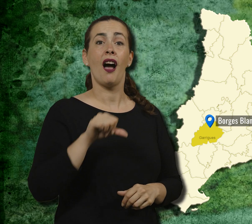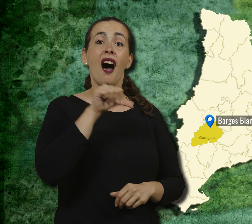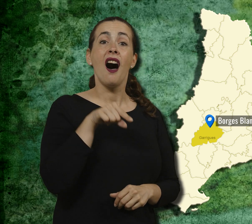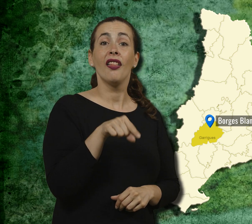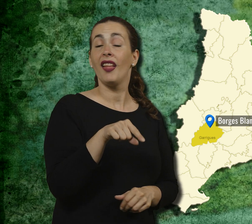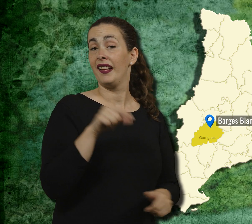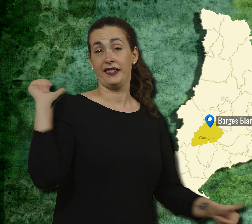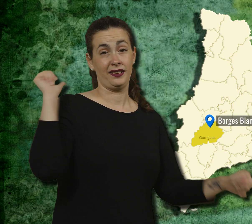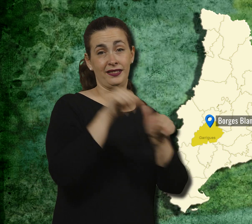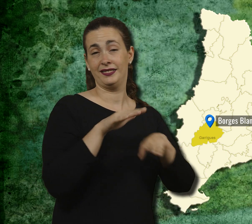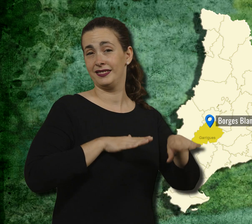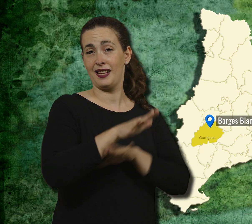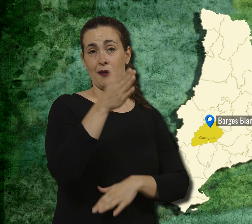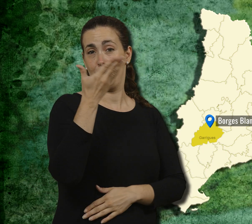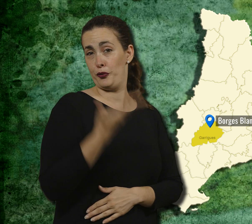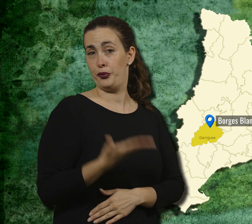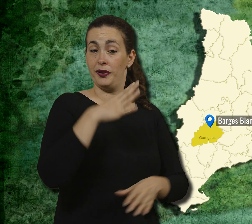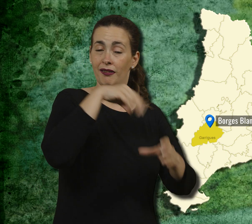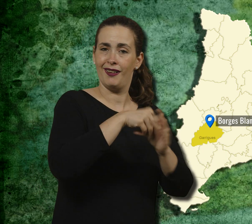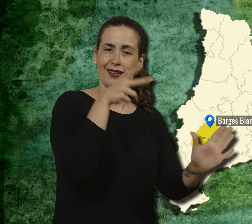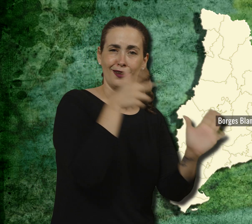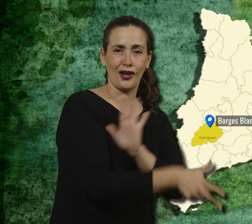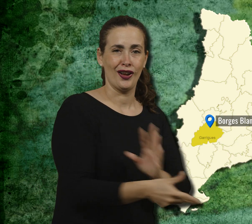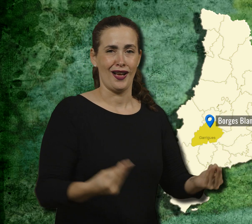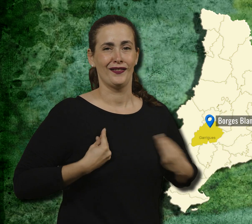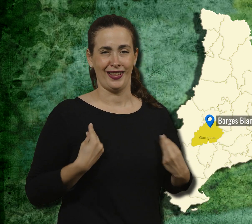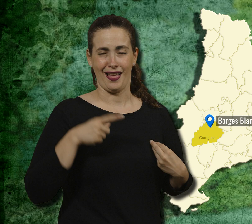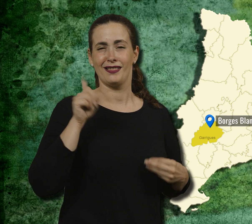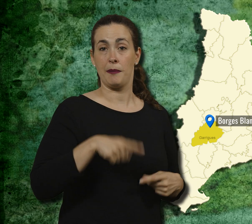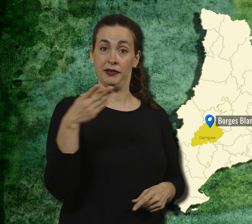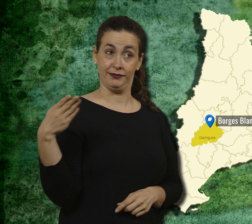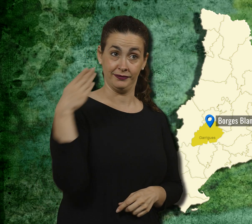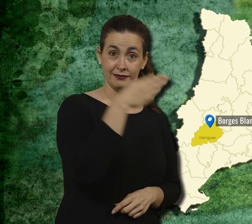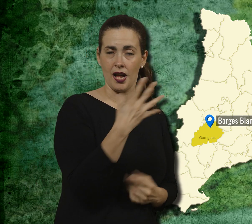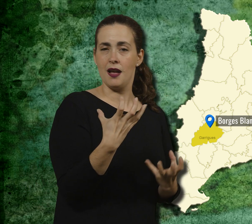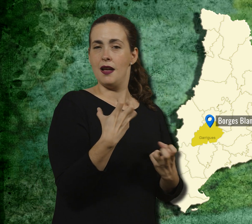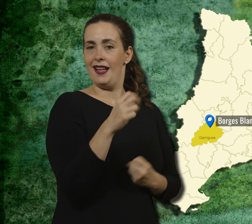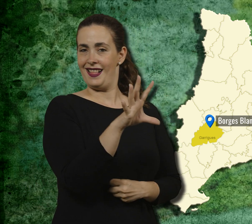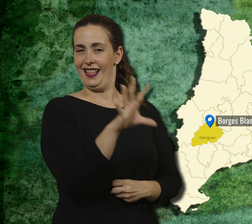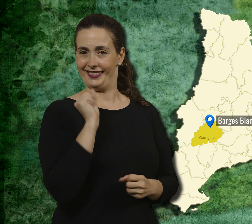en la història i la vida de la població.